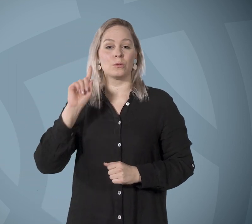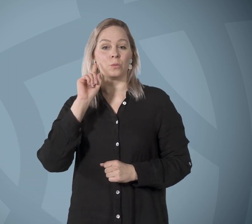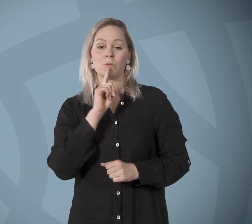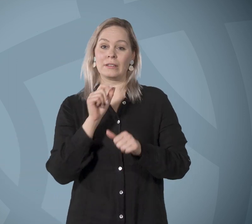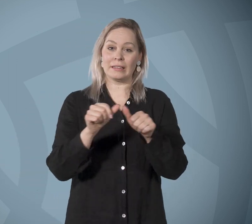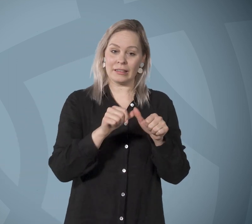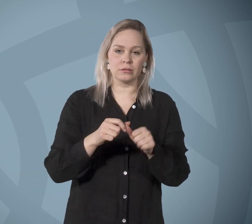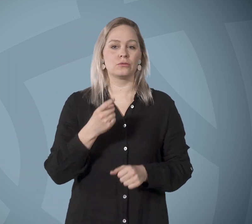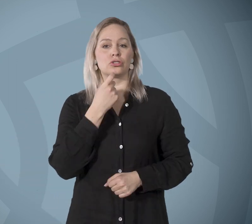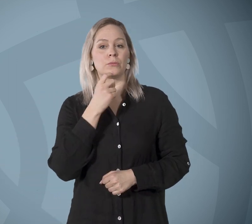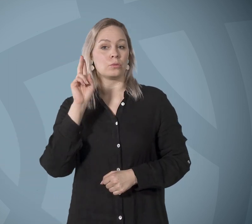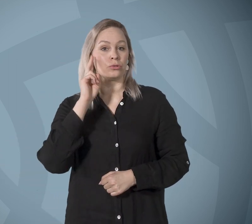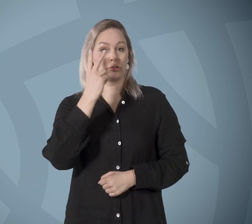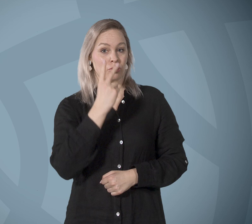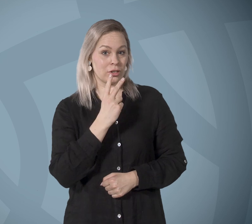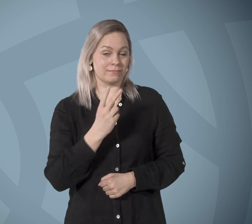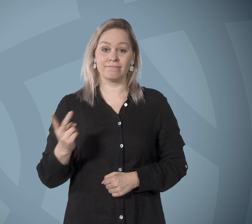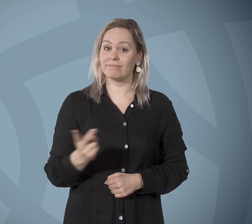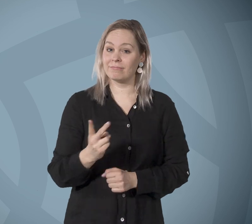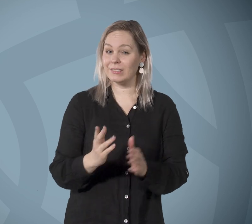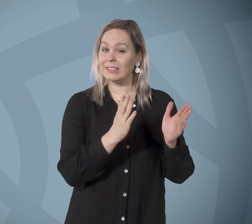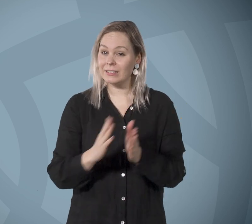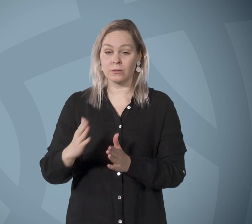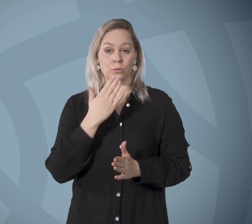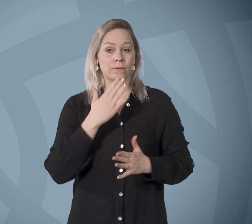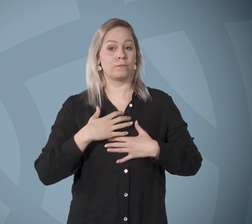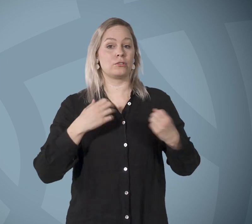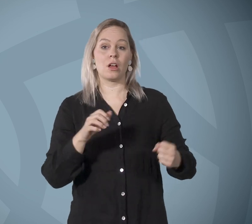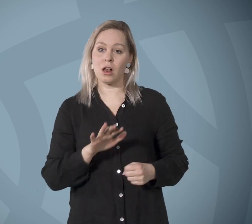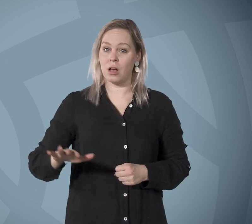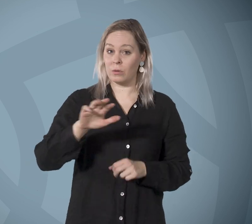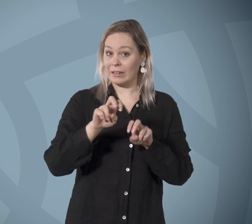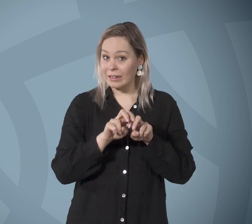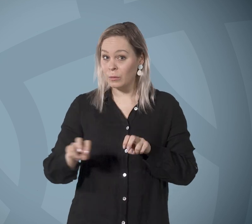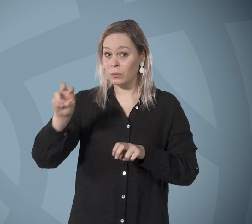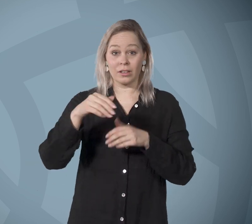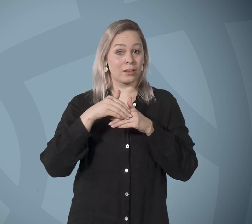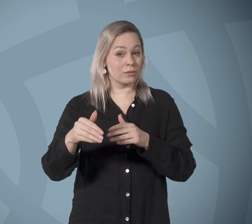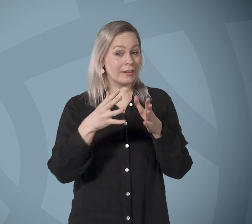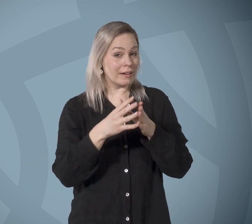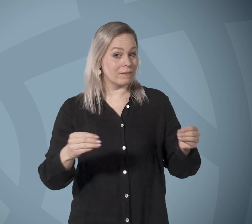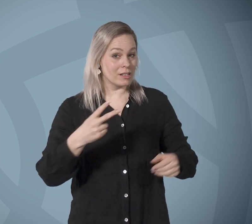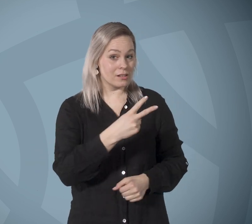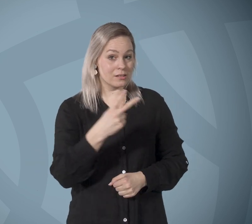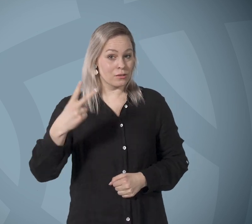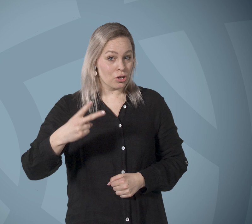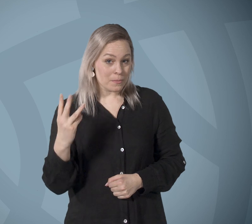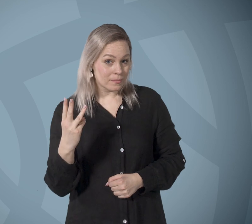Kuurojen Liiton ja Suomen Kuurosokeat ry:n järjestämä hyvinvointialuekiertue - jatkuu keväällä 2023!